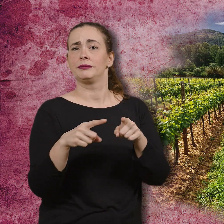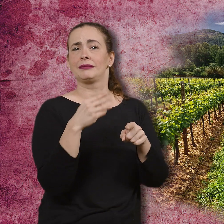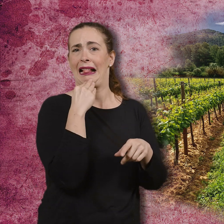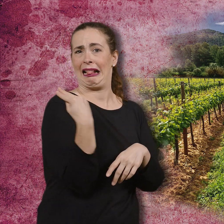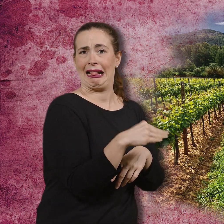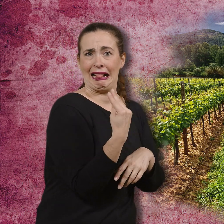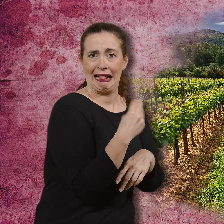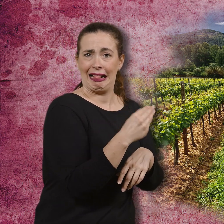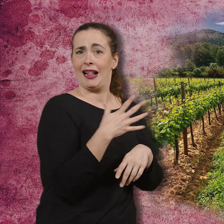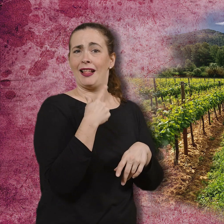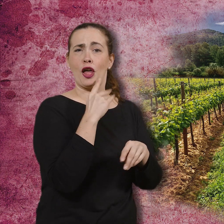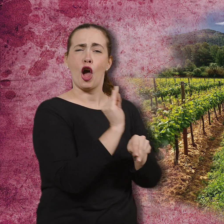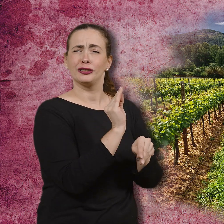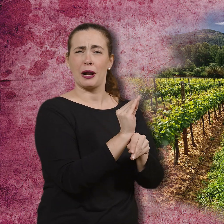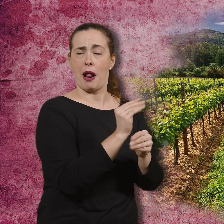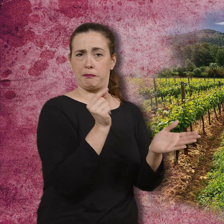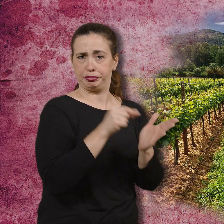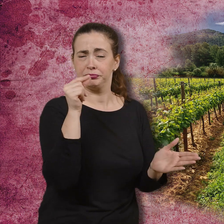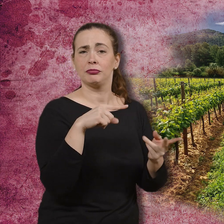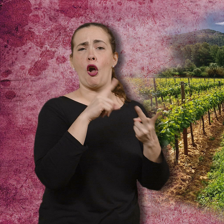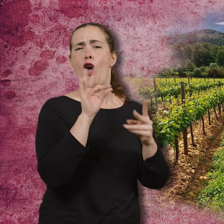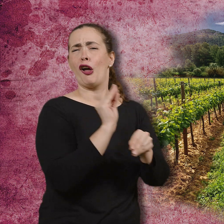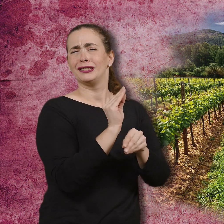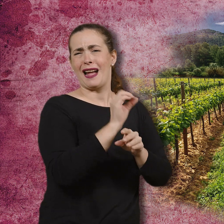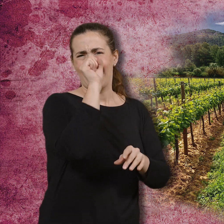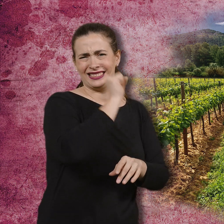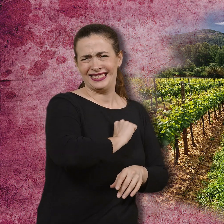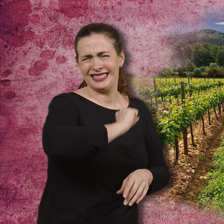criances, reserves i gran reserves,